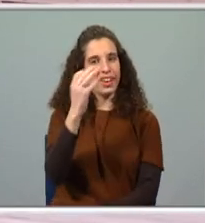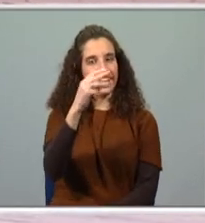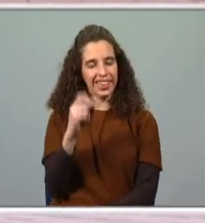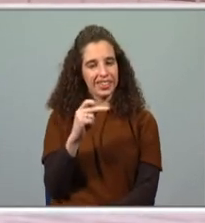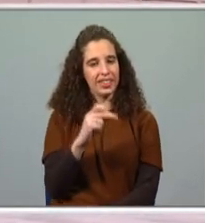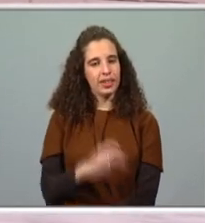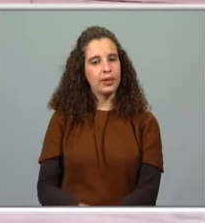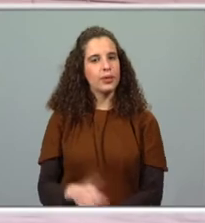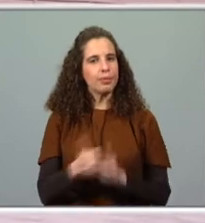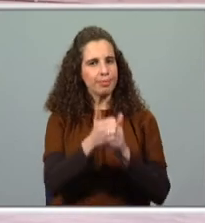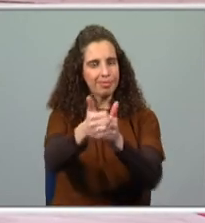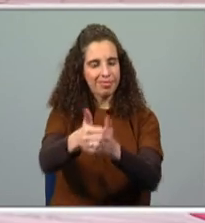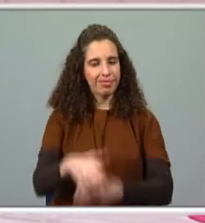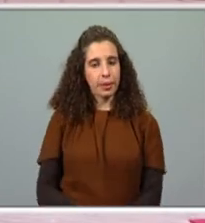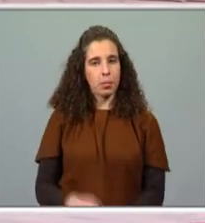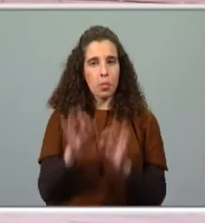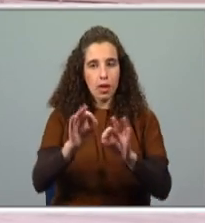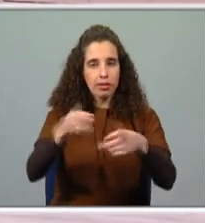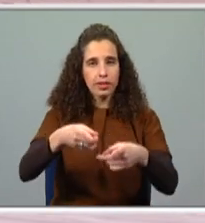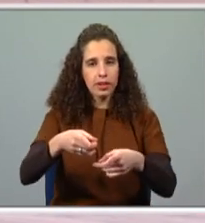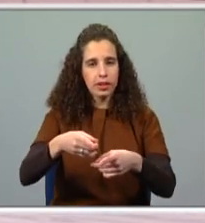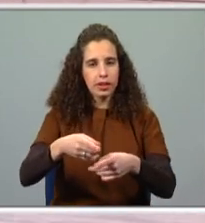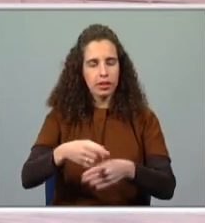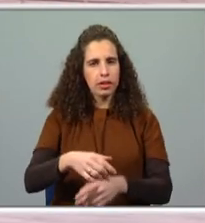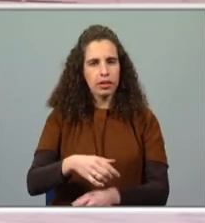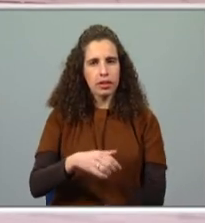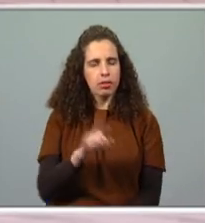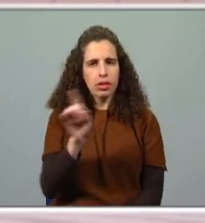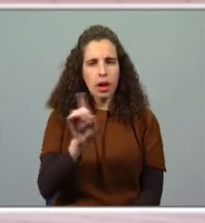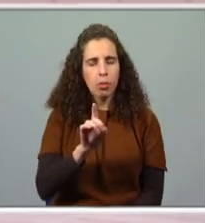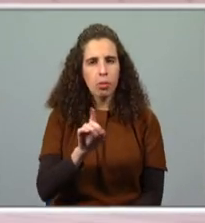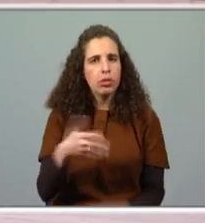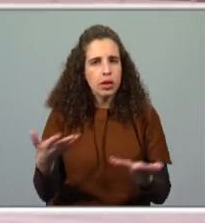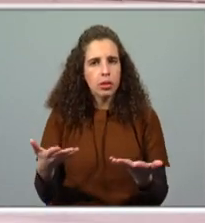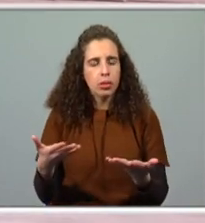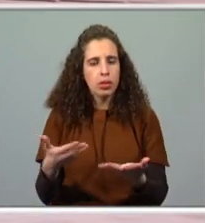vou estar a acompanhar pronto para começar não então 我將跟隨準備不從那時開始